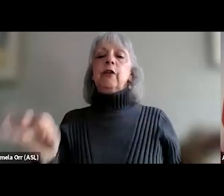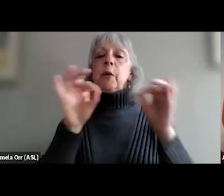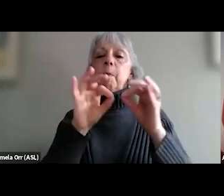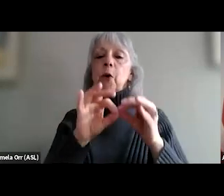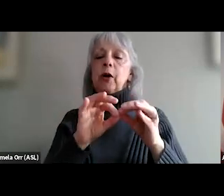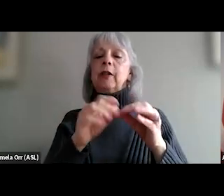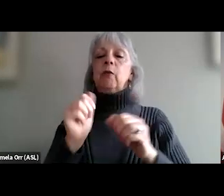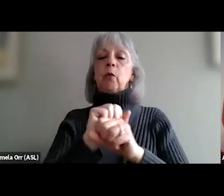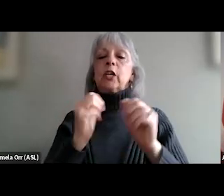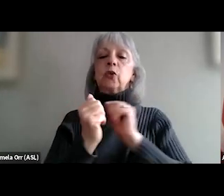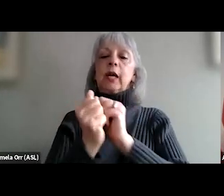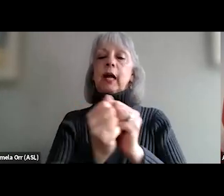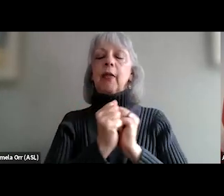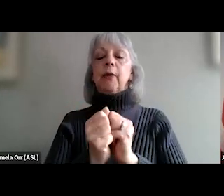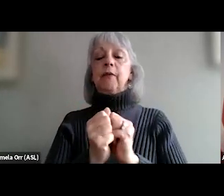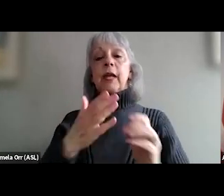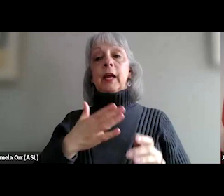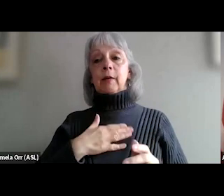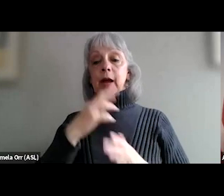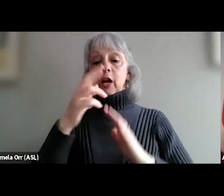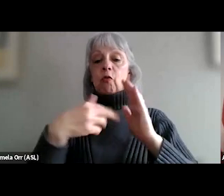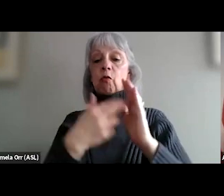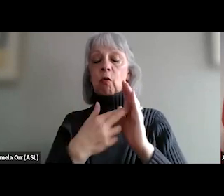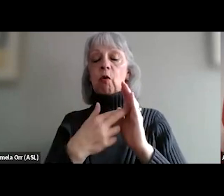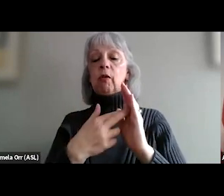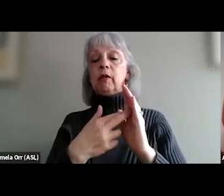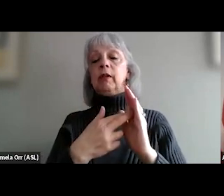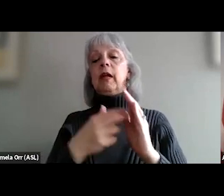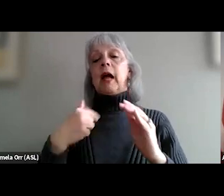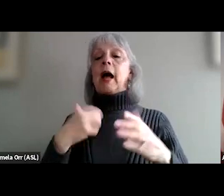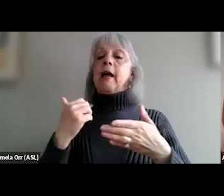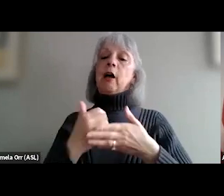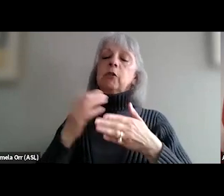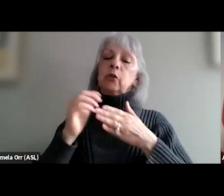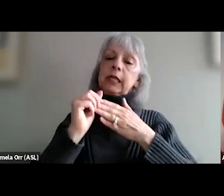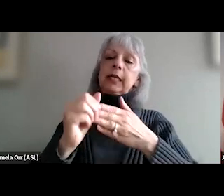En mi papel como Subsecretaria de Salud, ayudo a liderar la implementación